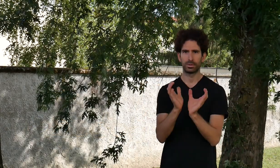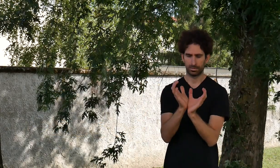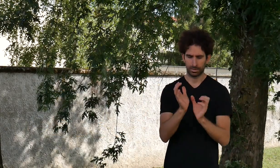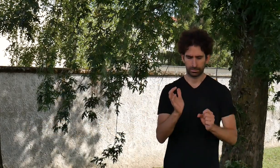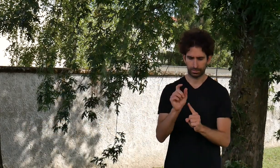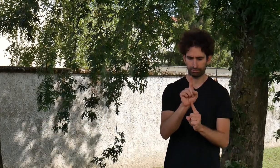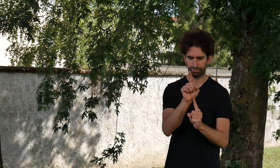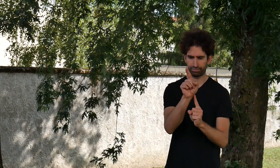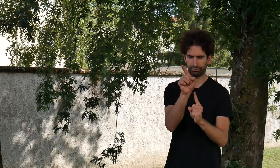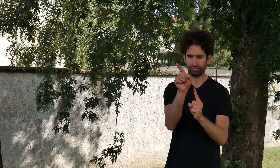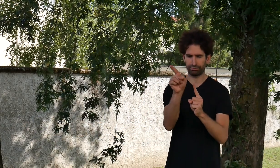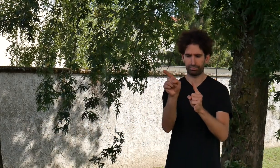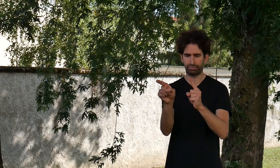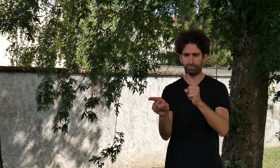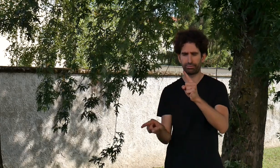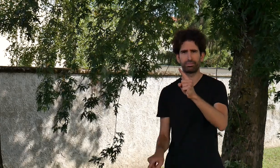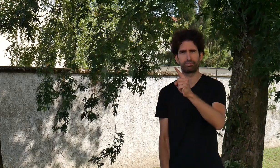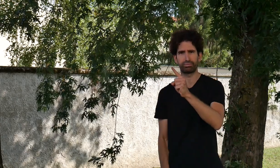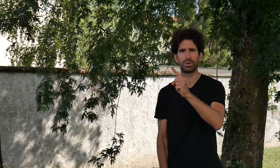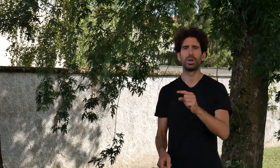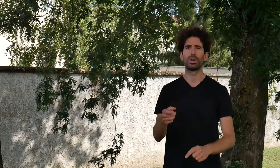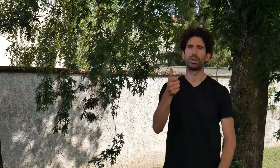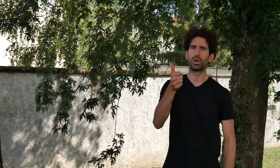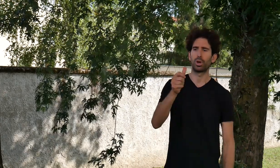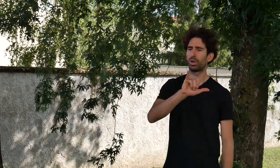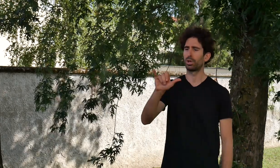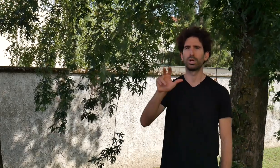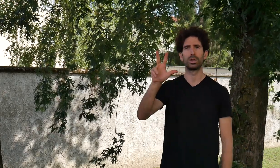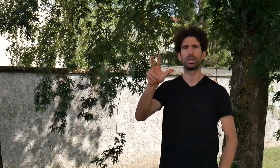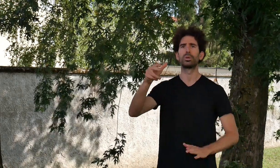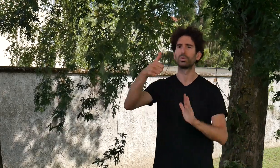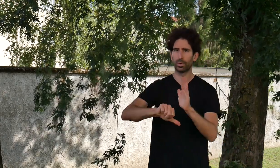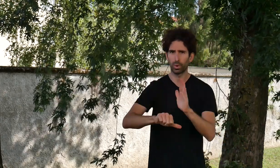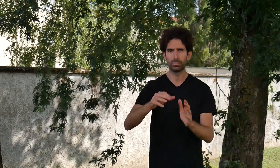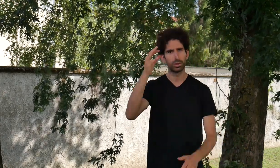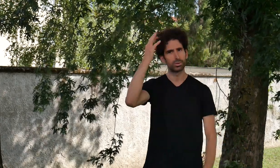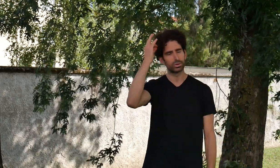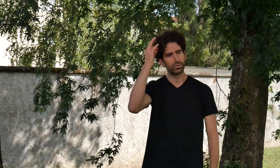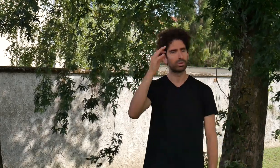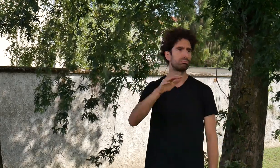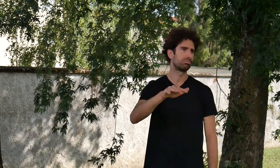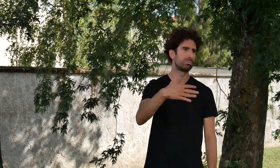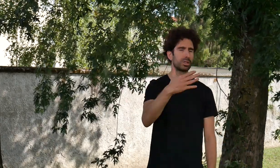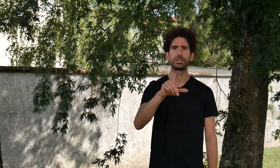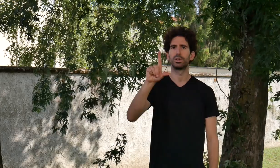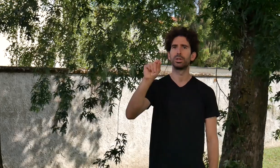Le nouveau poil pousse l'ancien qui finit par tomber. Cette phase dure 1 à 3 mois et concerne 15 à 20% des cheveux.